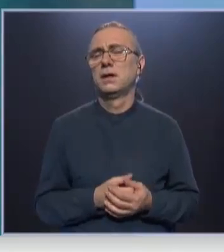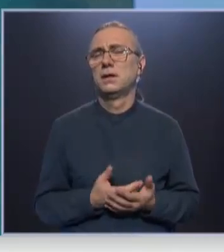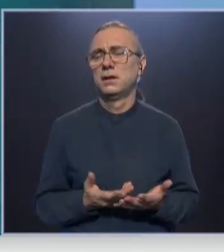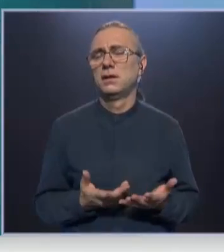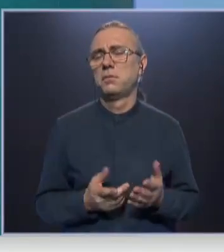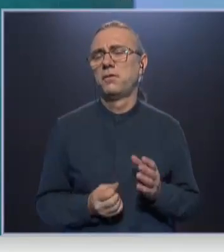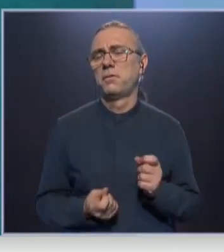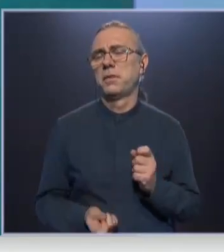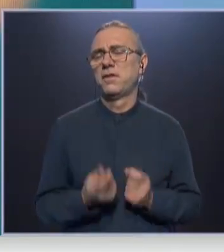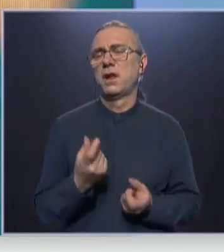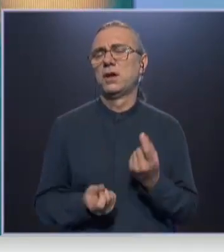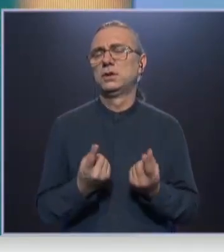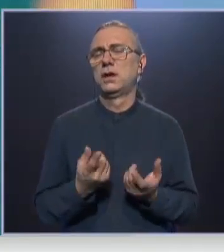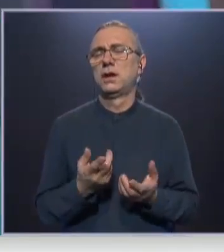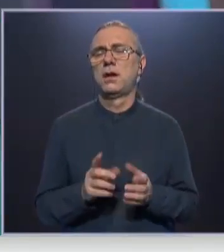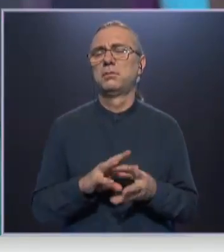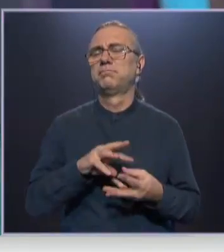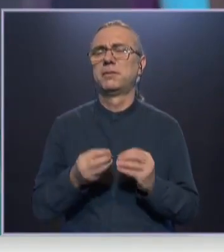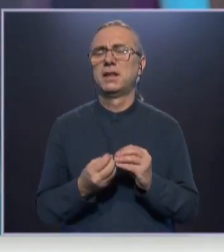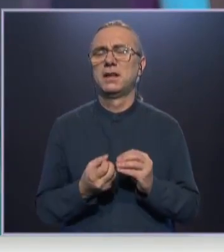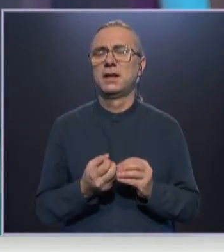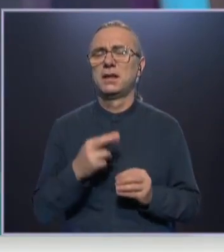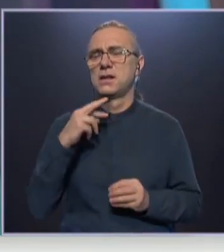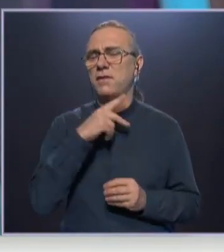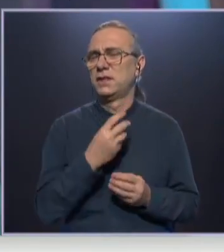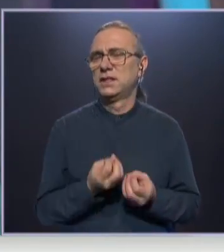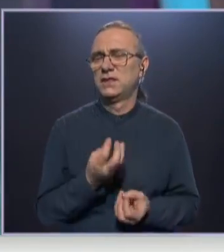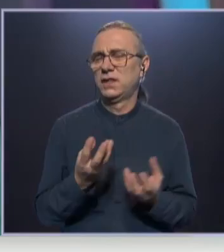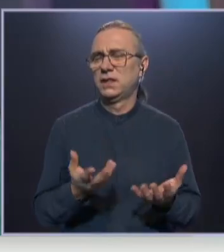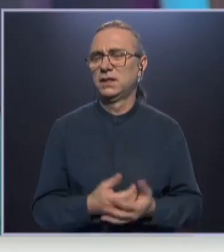и ядовитыми еще подростковом возрасте Ну вот оставаться